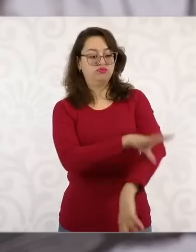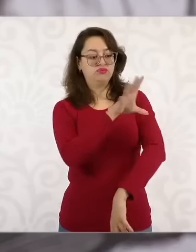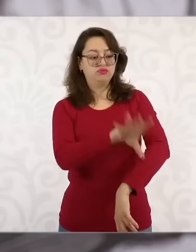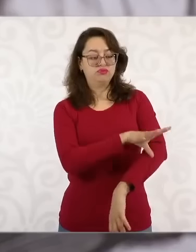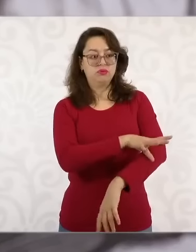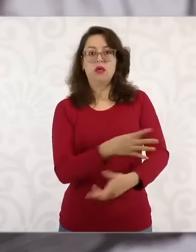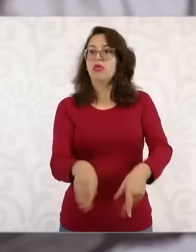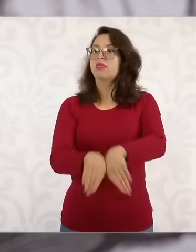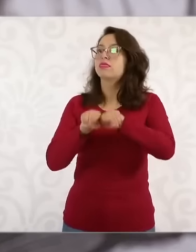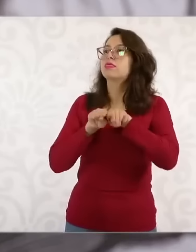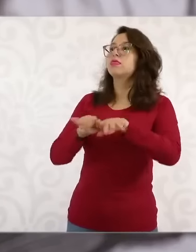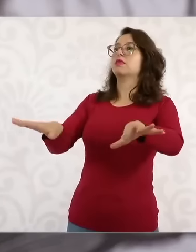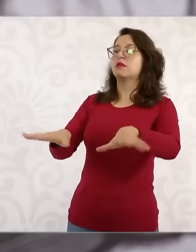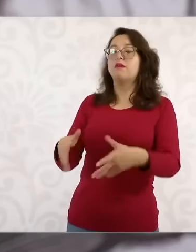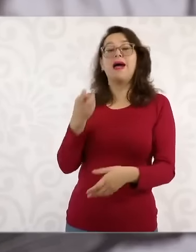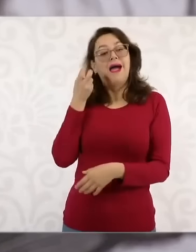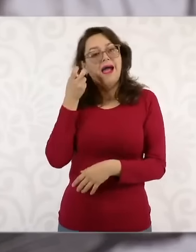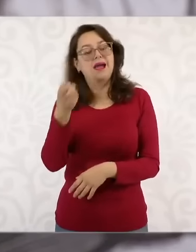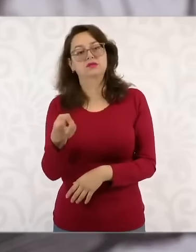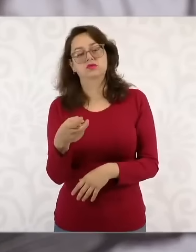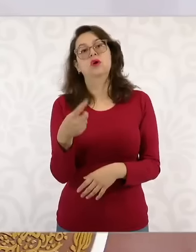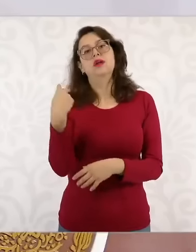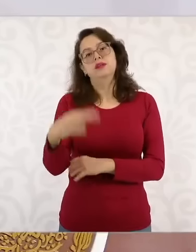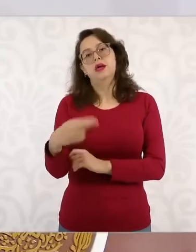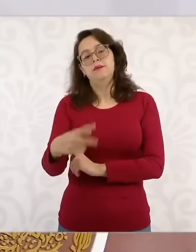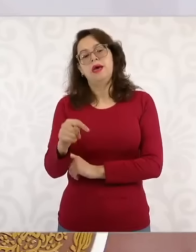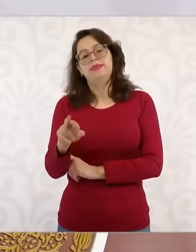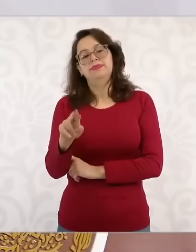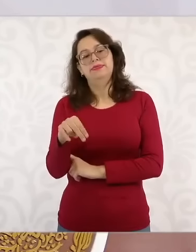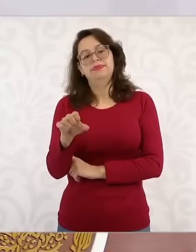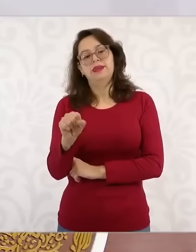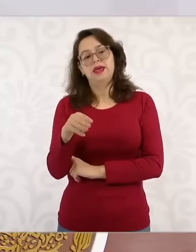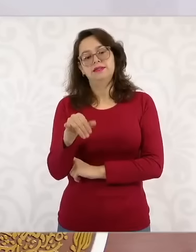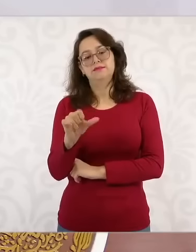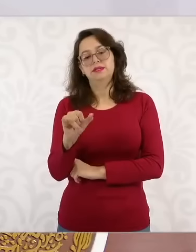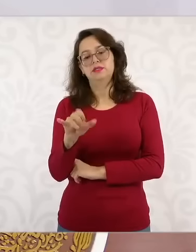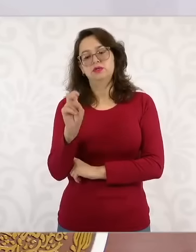continuación están enfocados al refuerzo de la red existente, eliminar cuellos de botella y dar